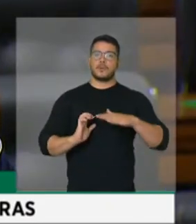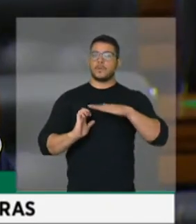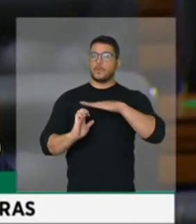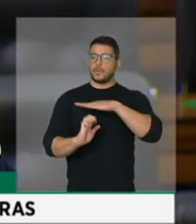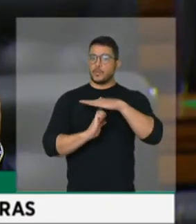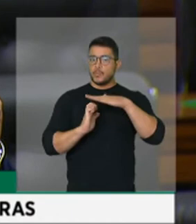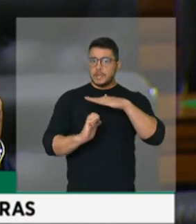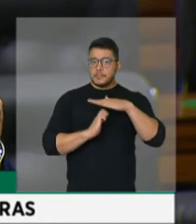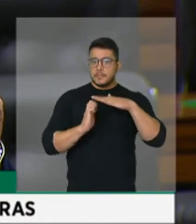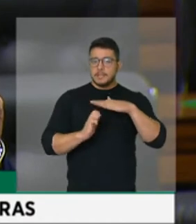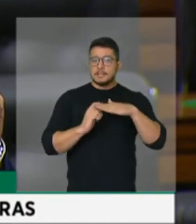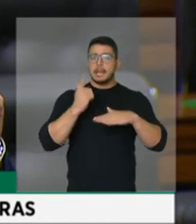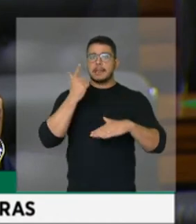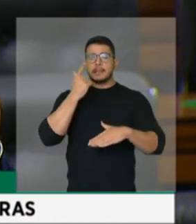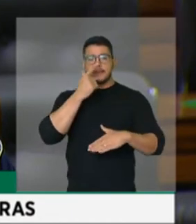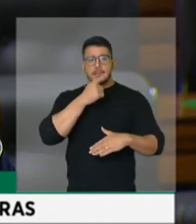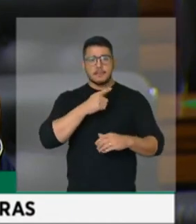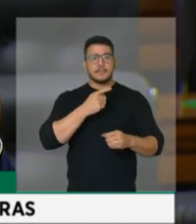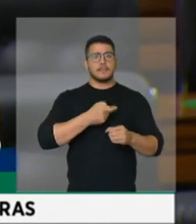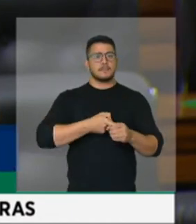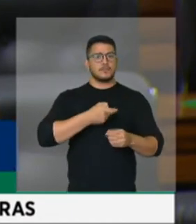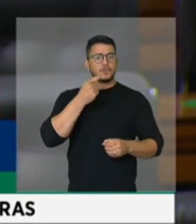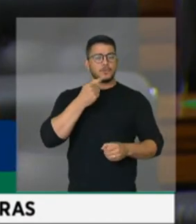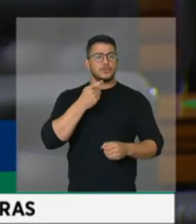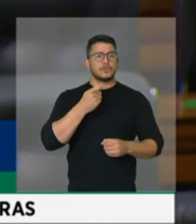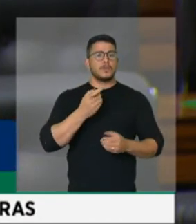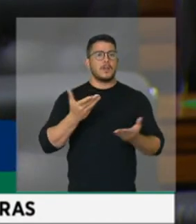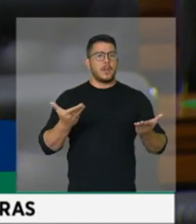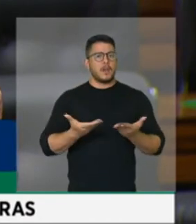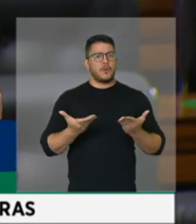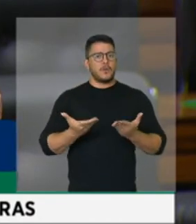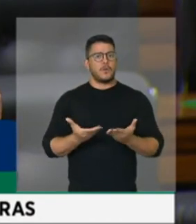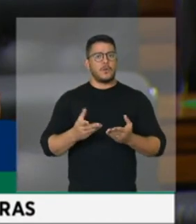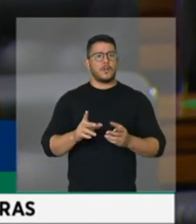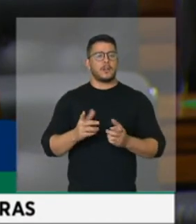NOVO? -- [DEPUTADO]: SIM, SR. PRESIDENTE. -- [PRESIDENTE]: COMO